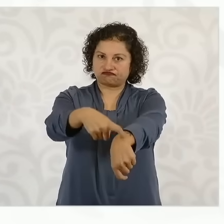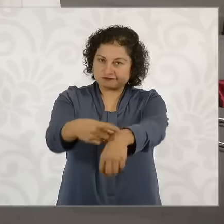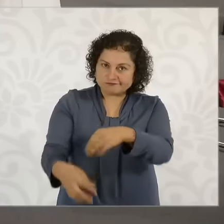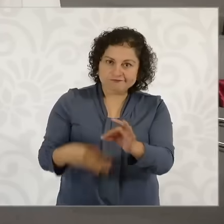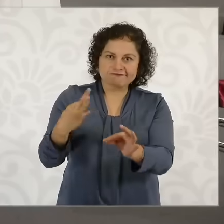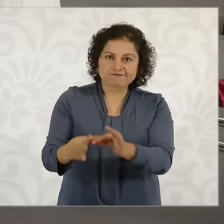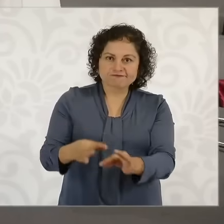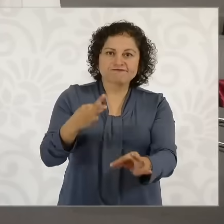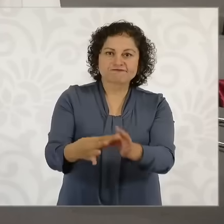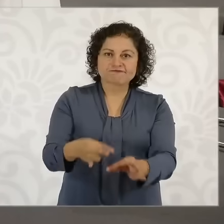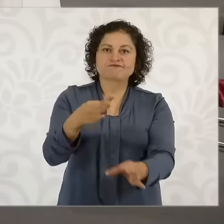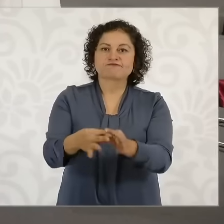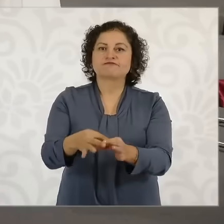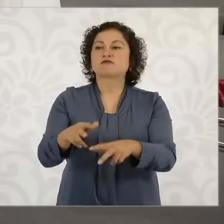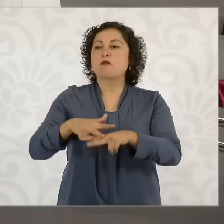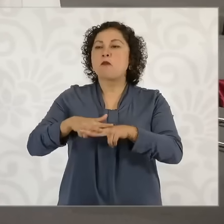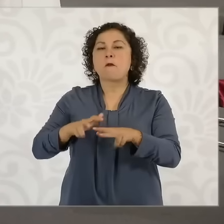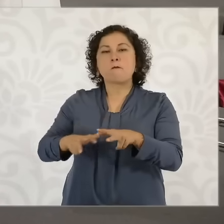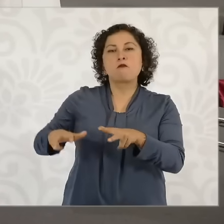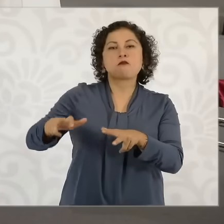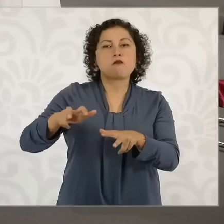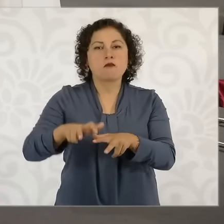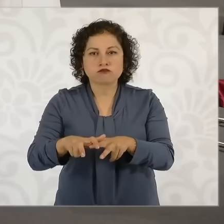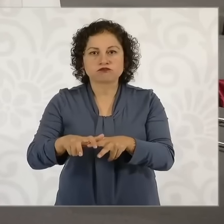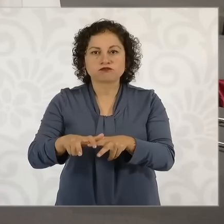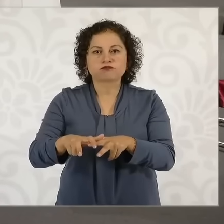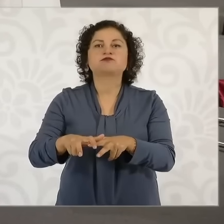estación en el momento que está programado. Esto es muy importante para darle certeza